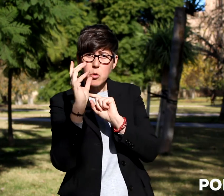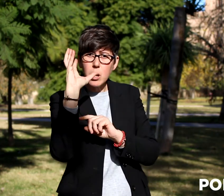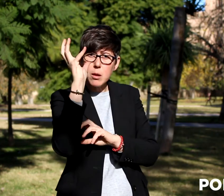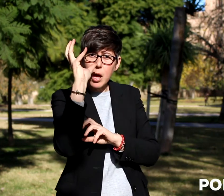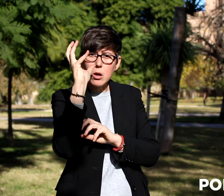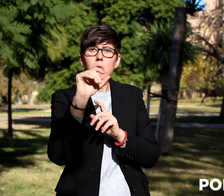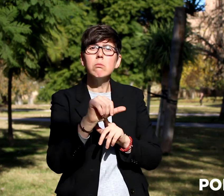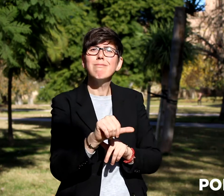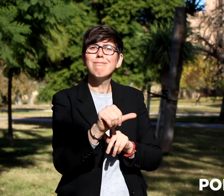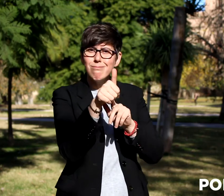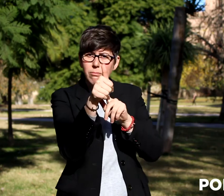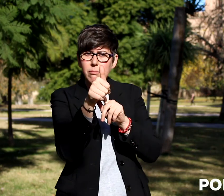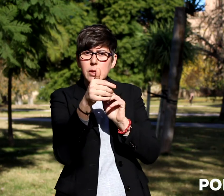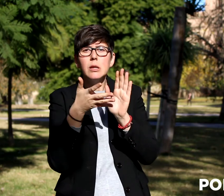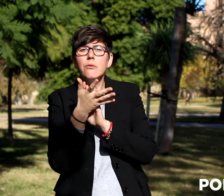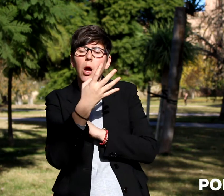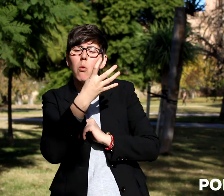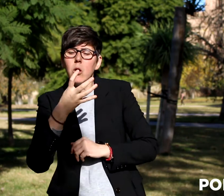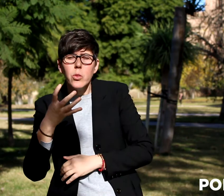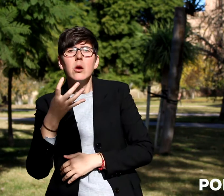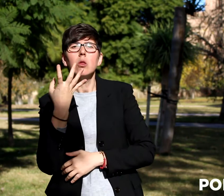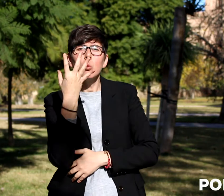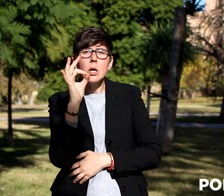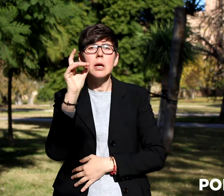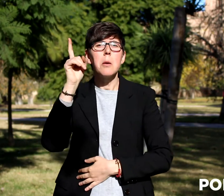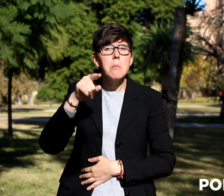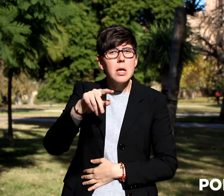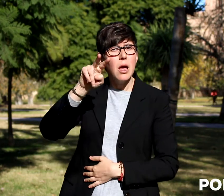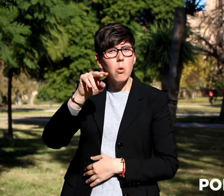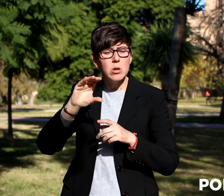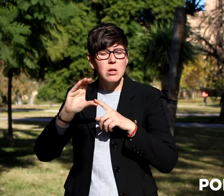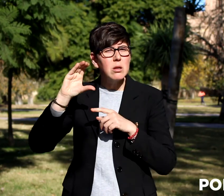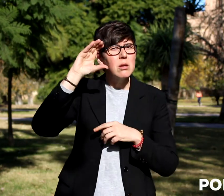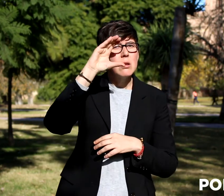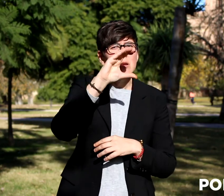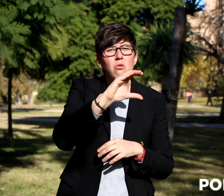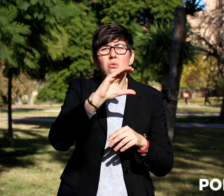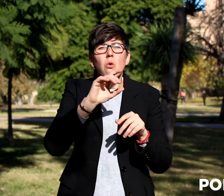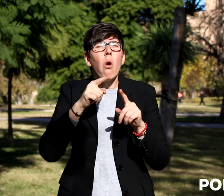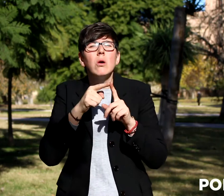Para empezar se ha aprobado la Agencia Valenciana de Cambio Climático, cuyo